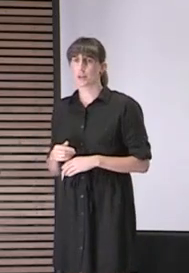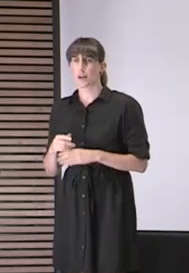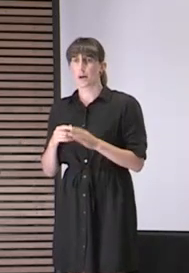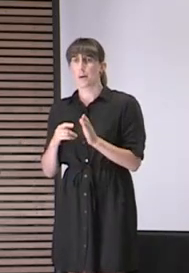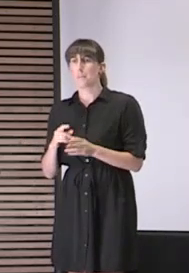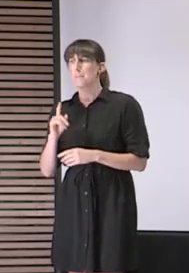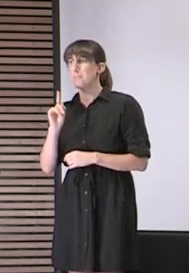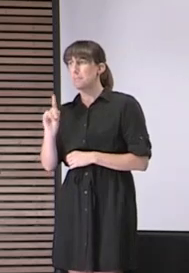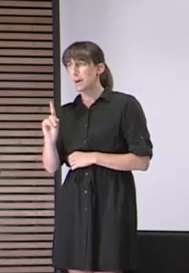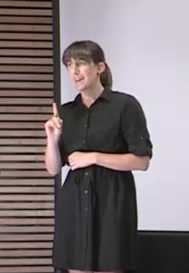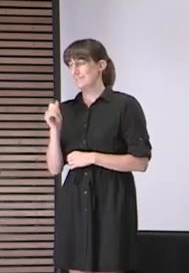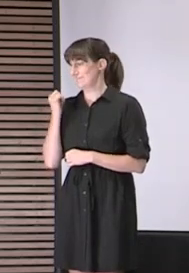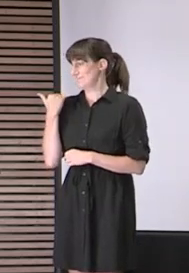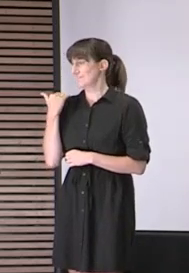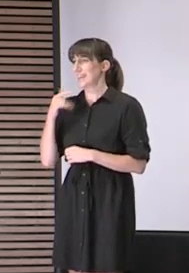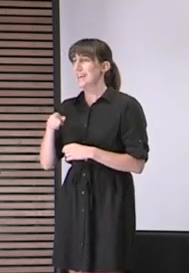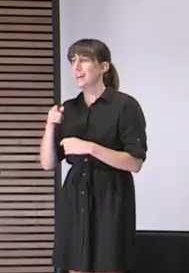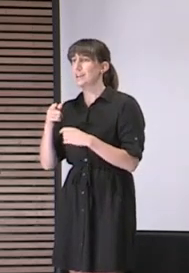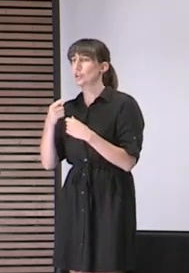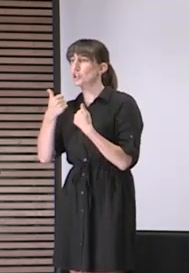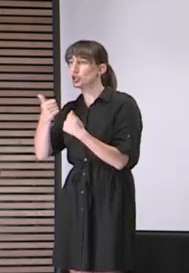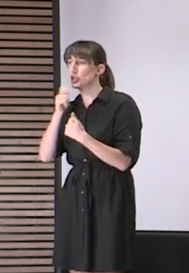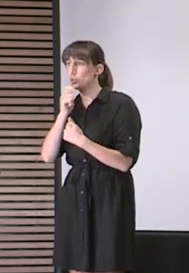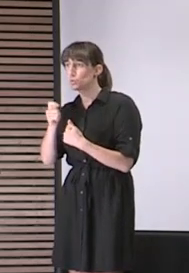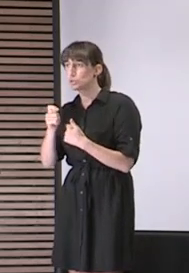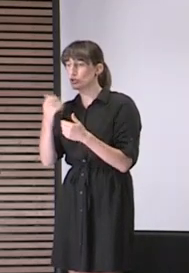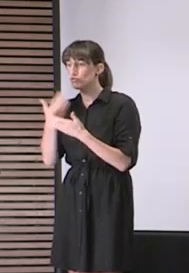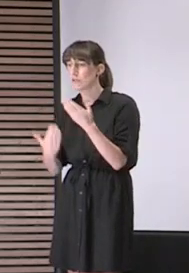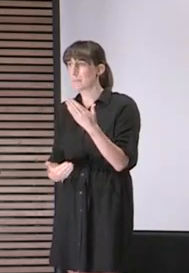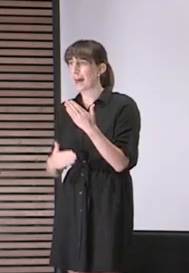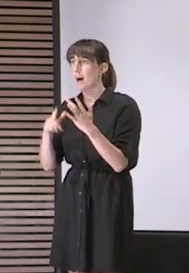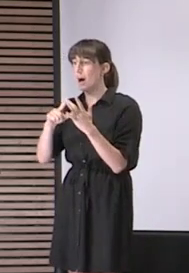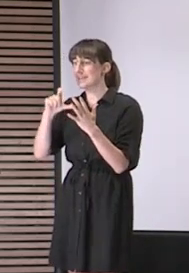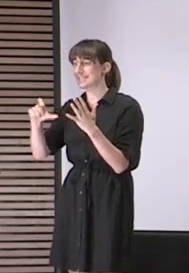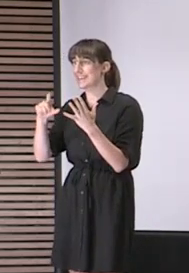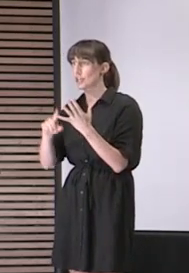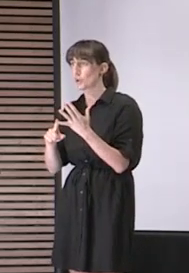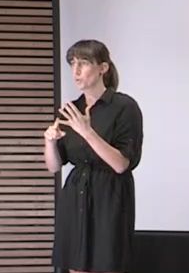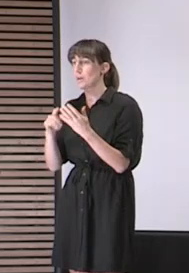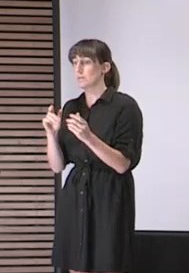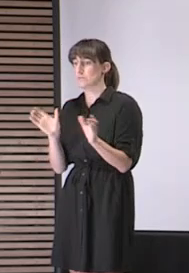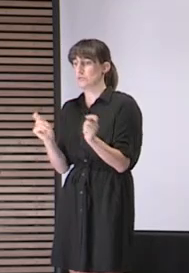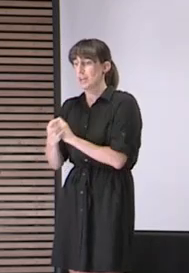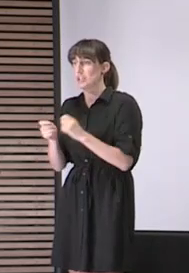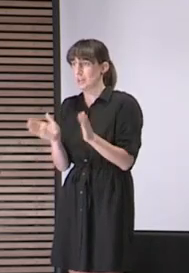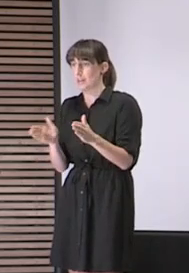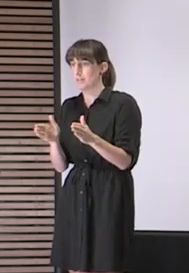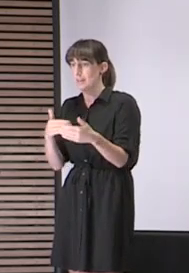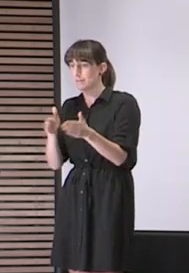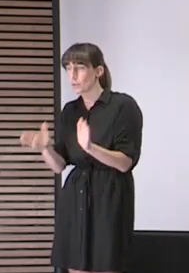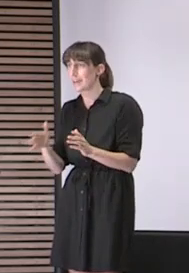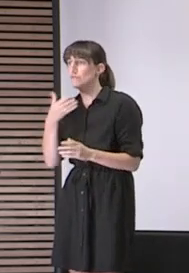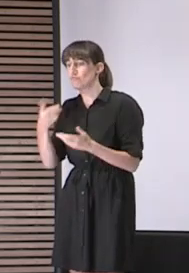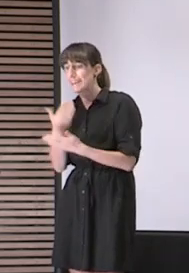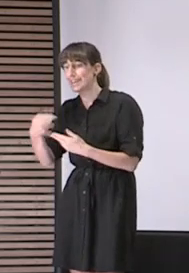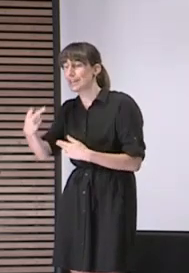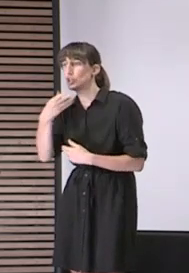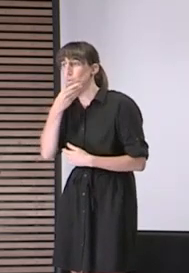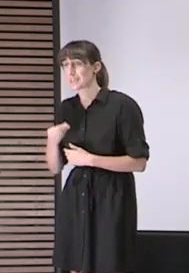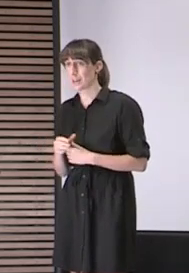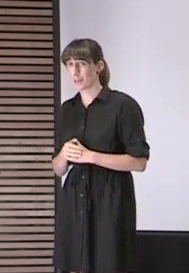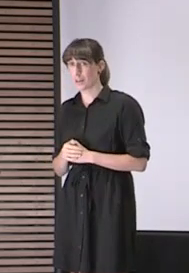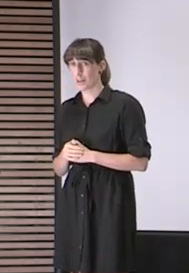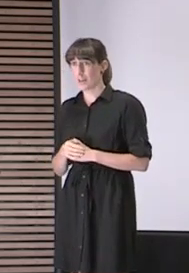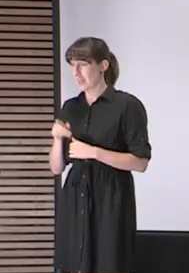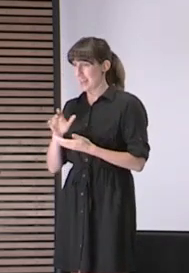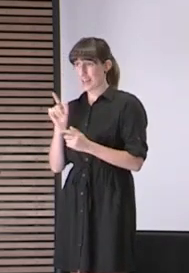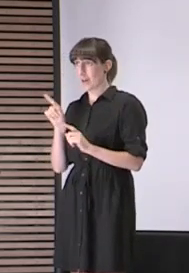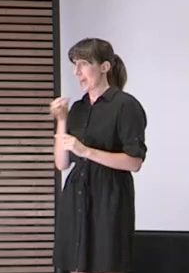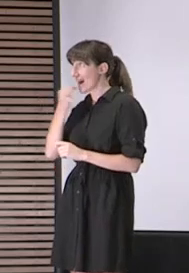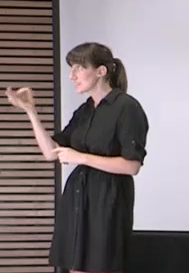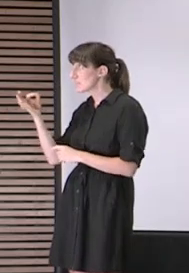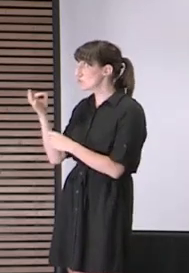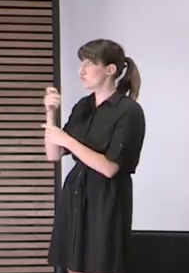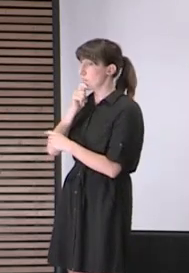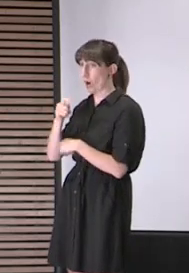manera en absoluto. Es de